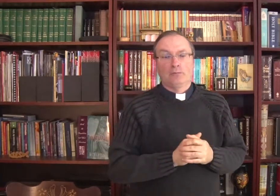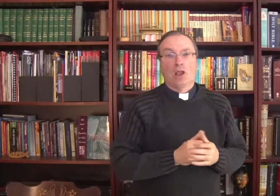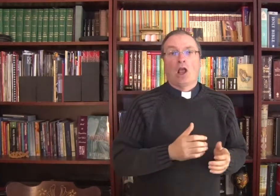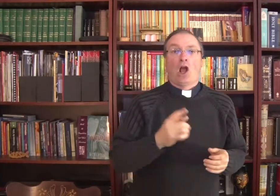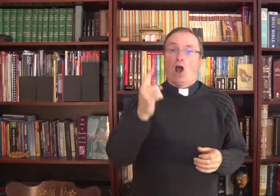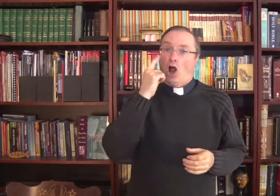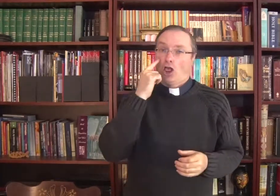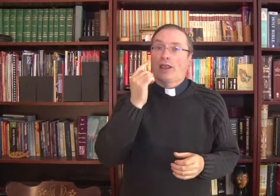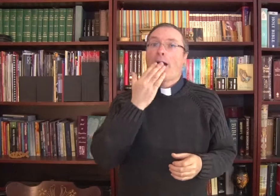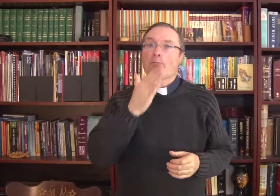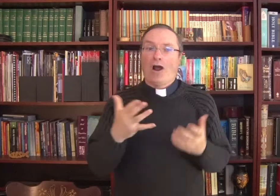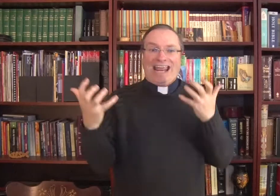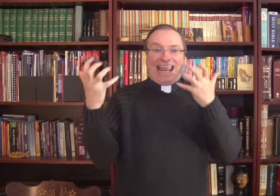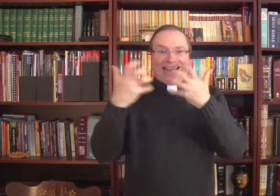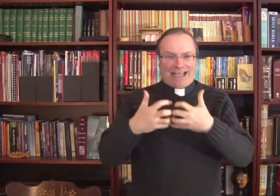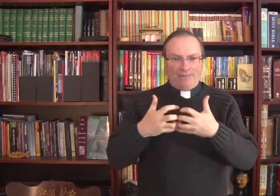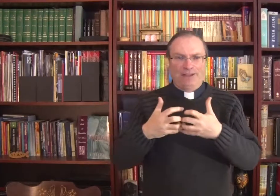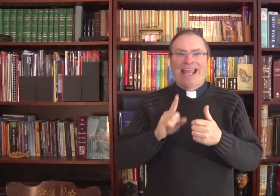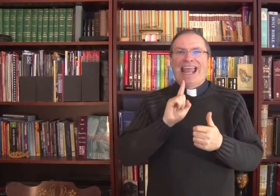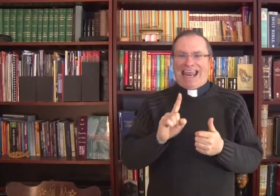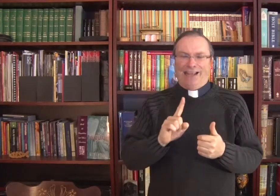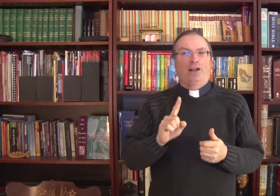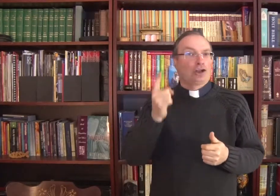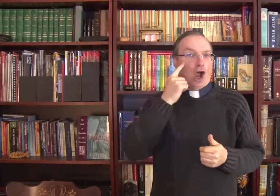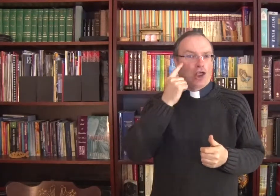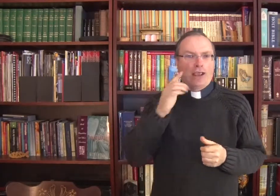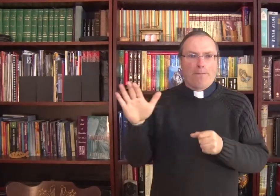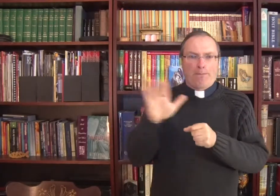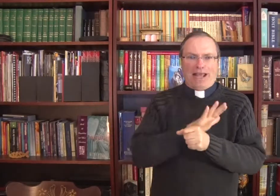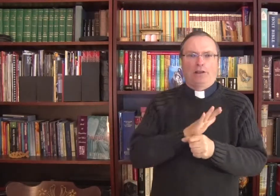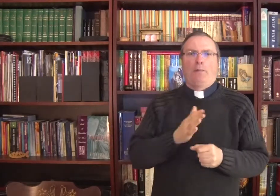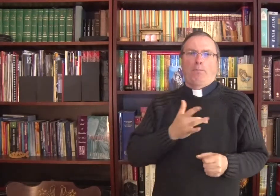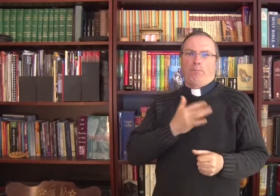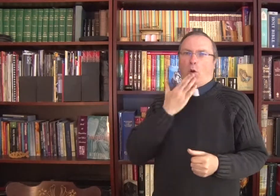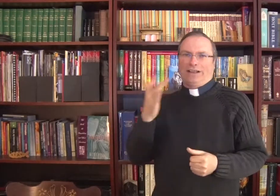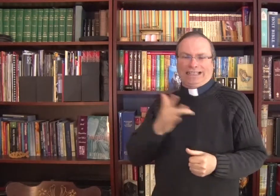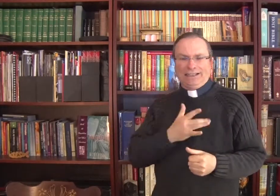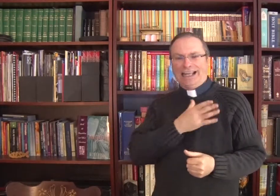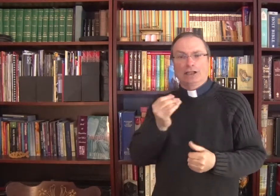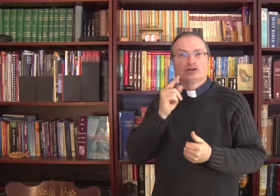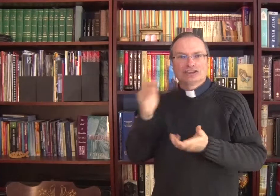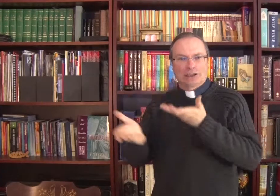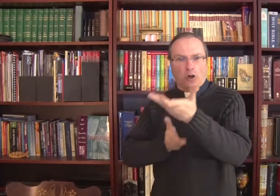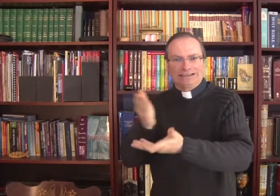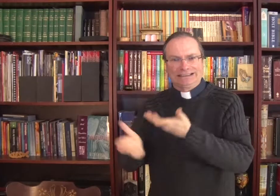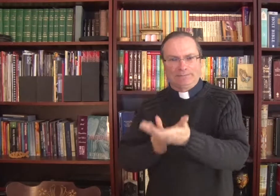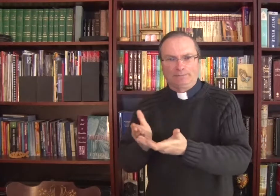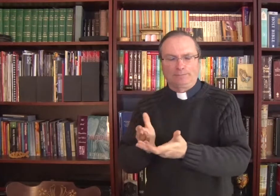Un œil en bon état est un œil plein de bonté et générosité,